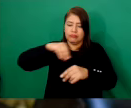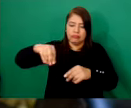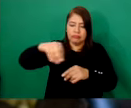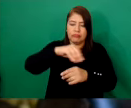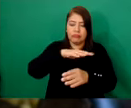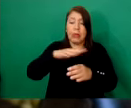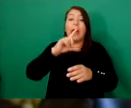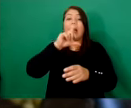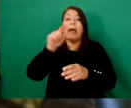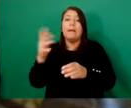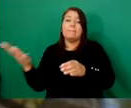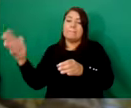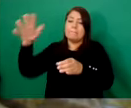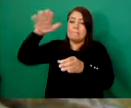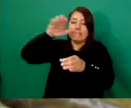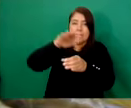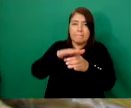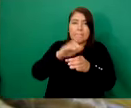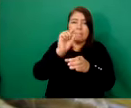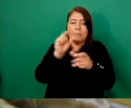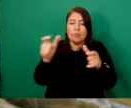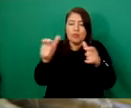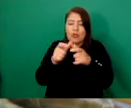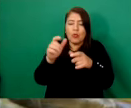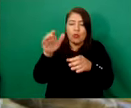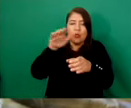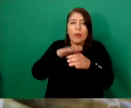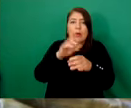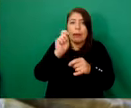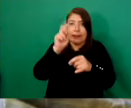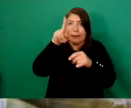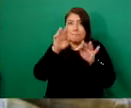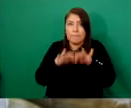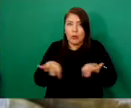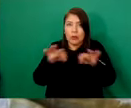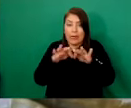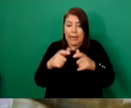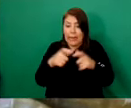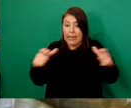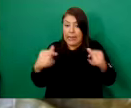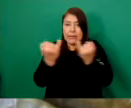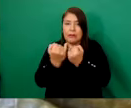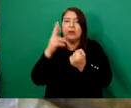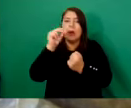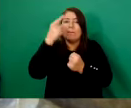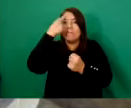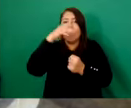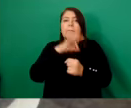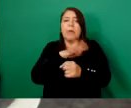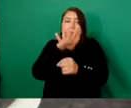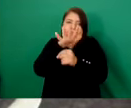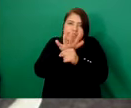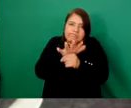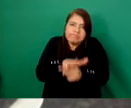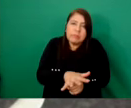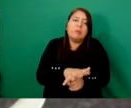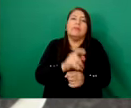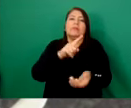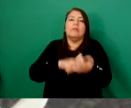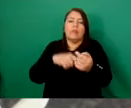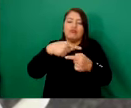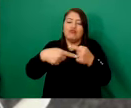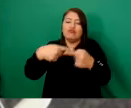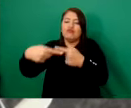Coloca una tapa de menor tamaño que la cacerola,esto es un tip importante y presiona los rollitos,